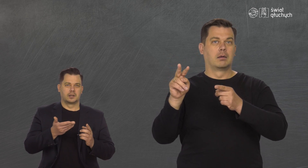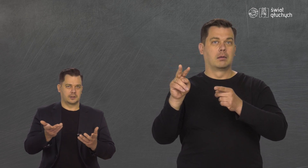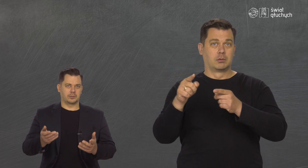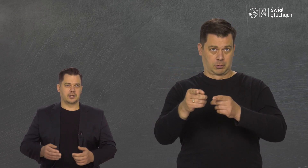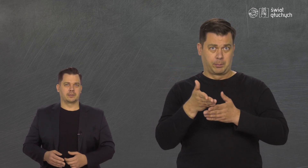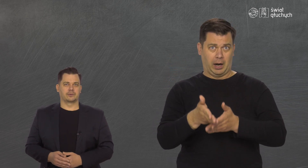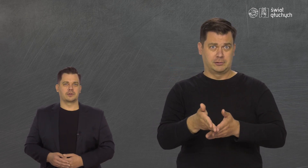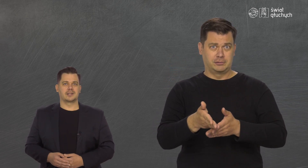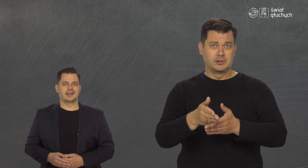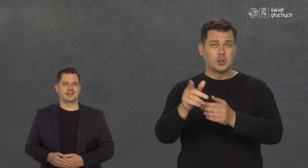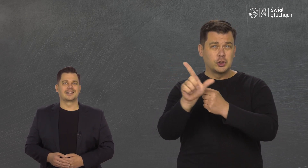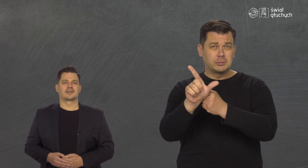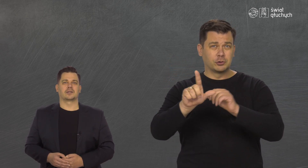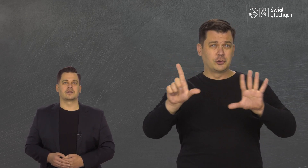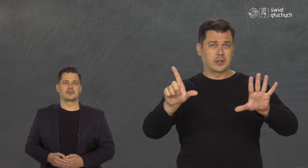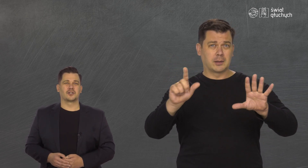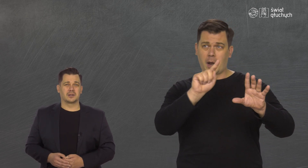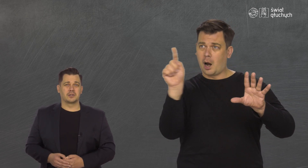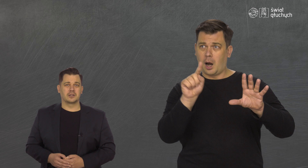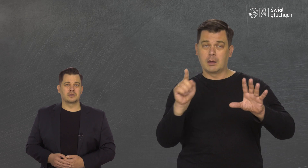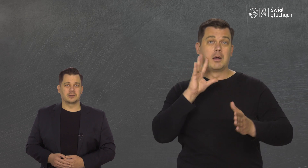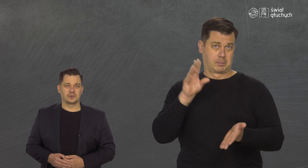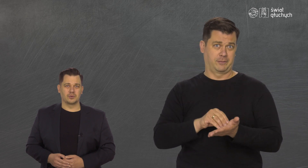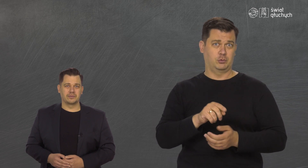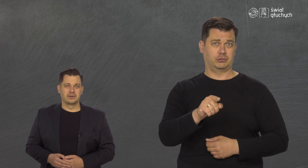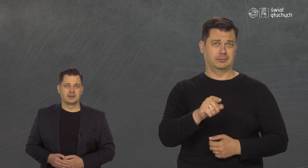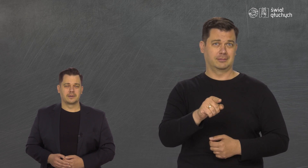Czy dałbyś radę powtórzyć zdanie składające się z 77 słów?